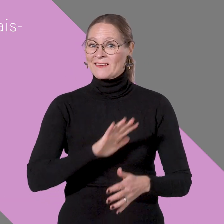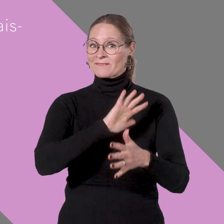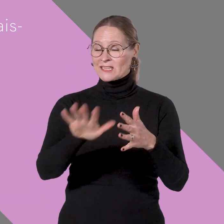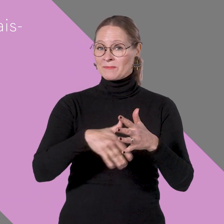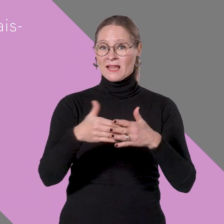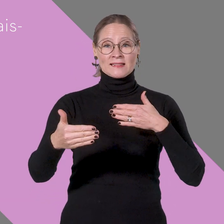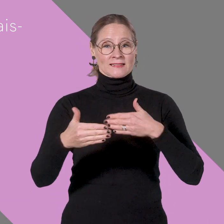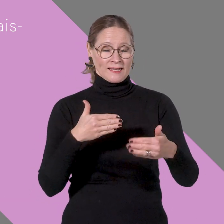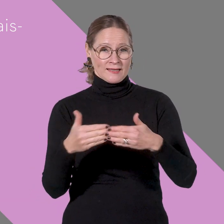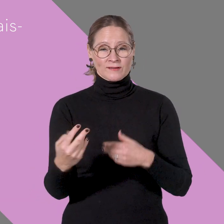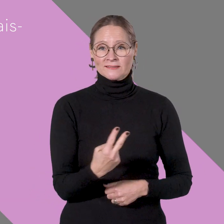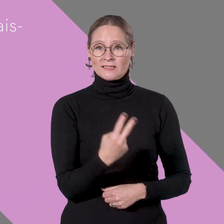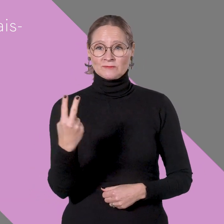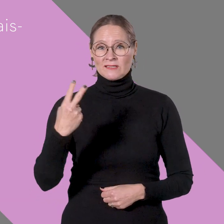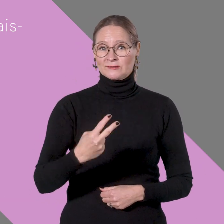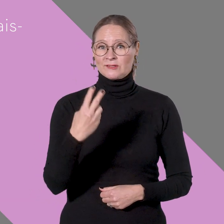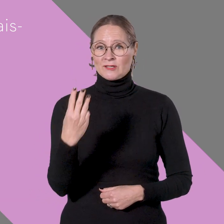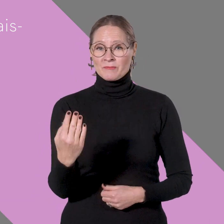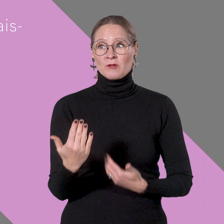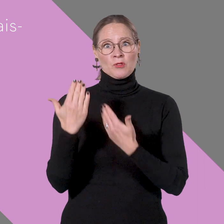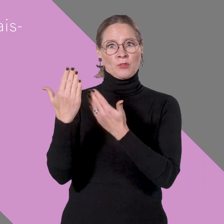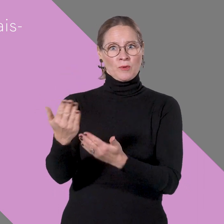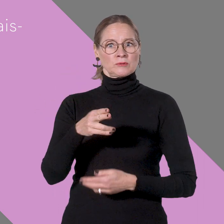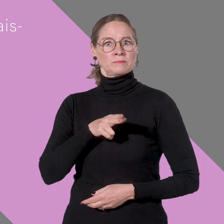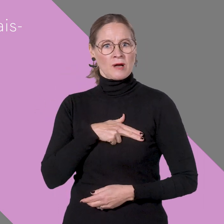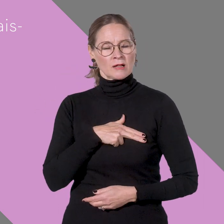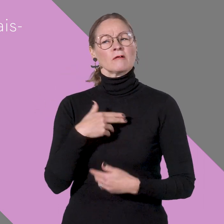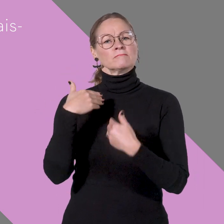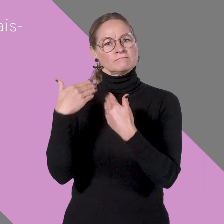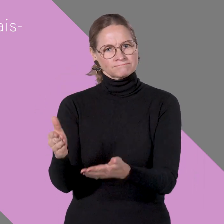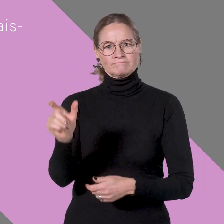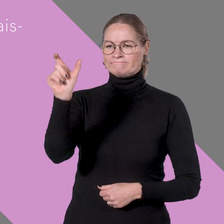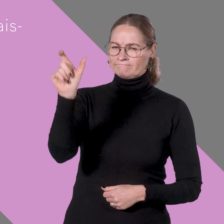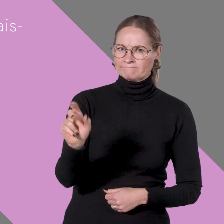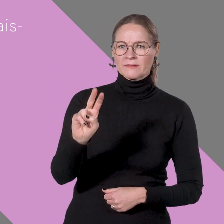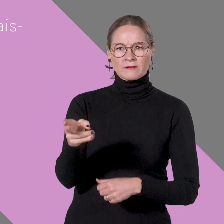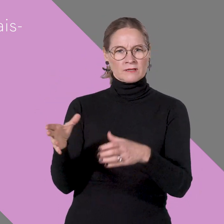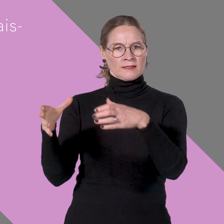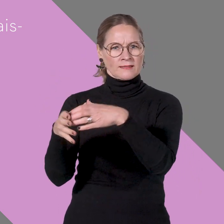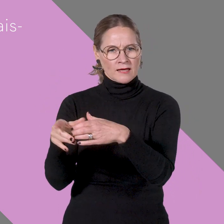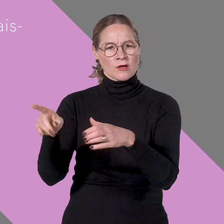Viittomakieliteko 2023 -tunnustuspalkinto myönnetään henkilölle tai taholle,